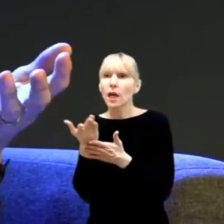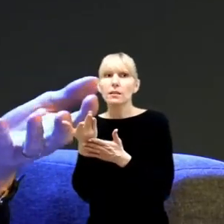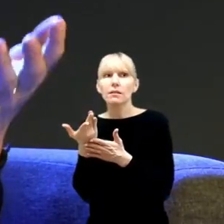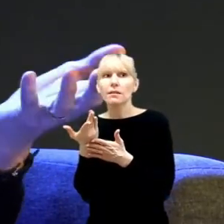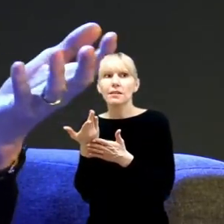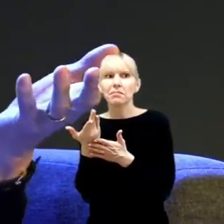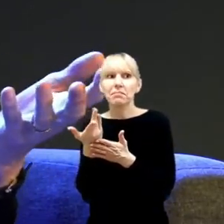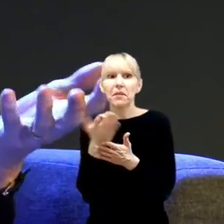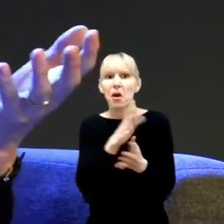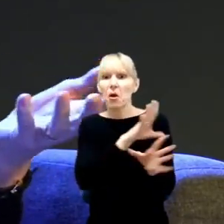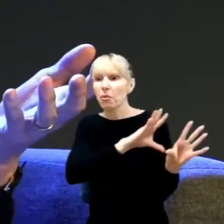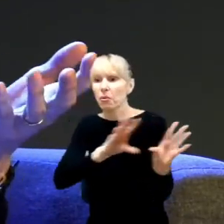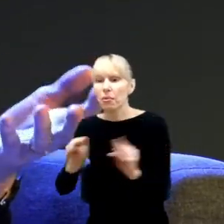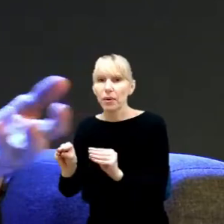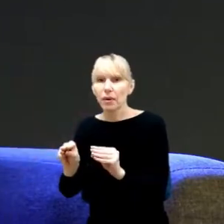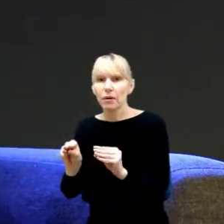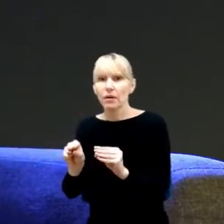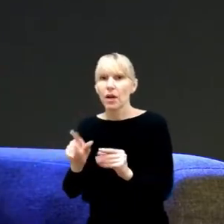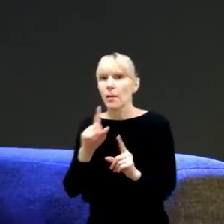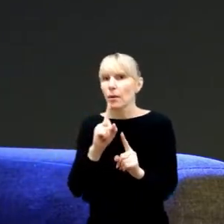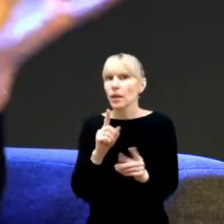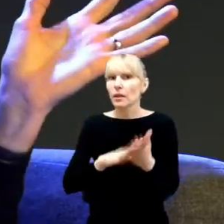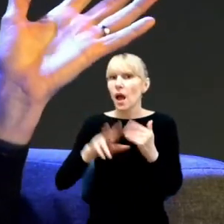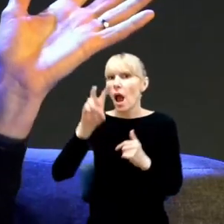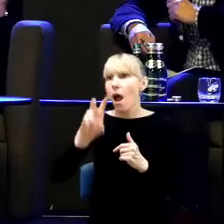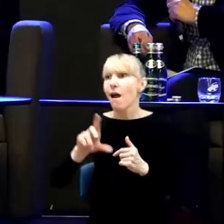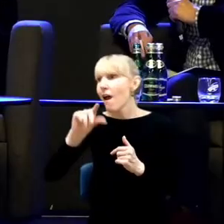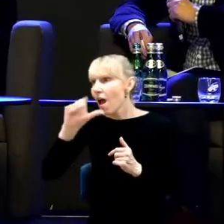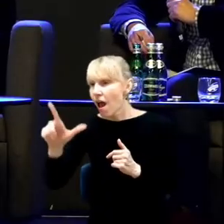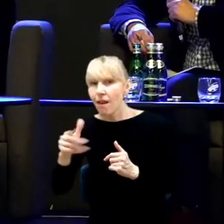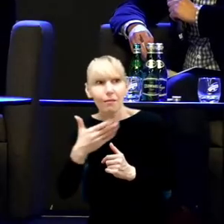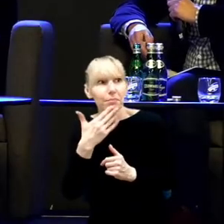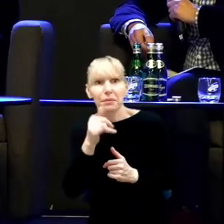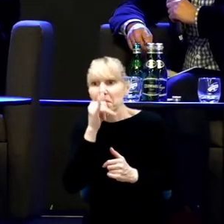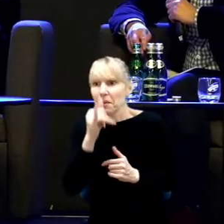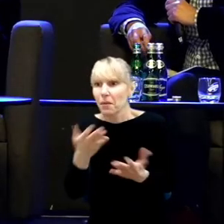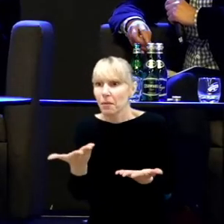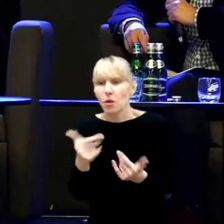suburbiów tworzyć, więc oni naprawdę opuszczają obszar.